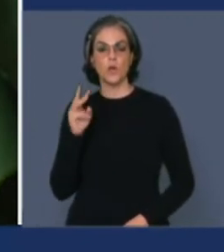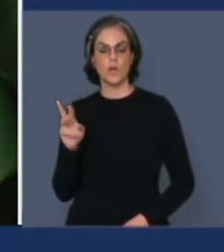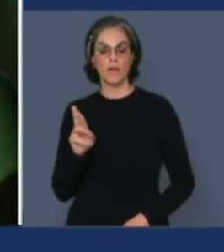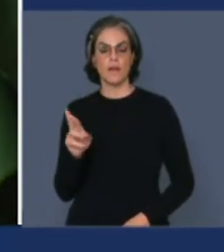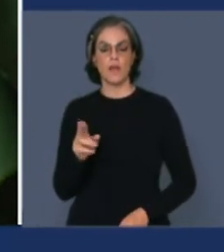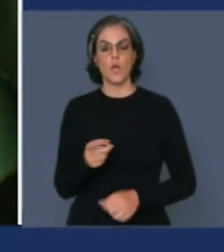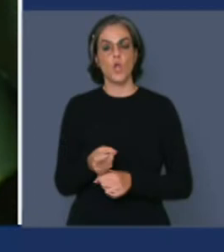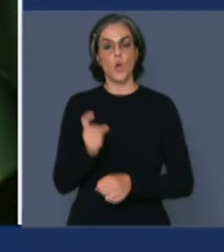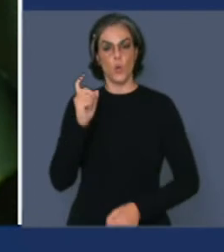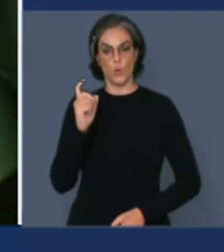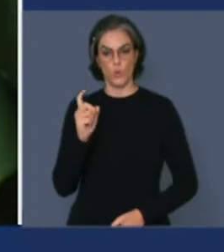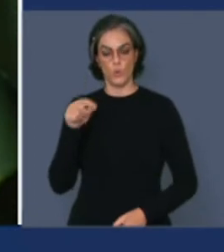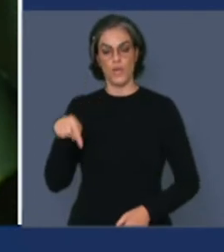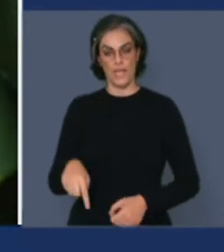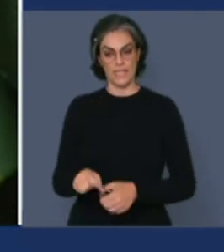500 BILHÕES DE LUCRO, NESTE